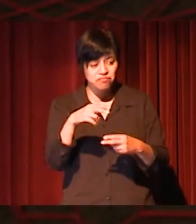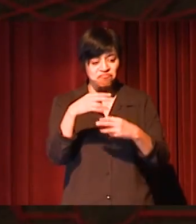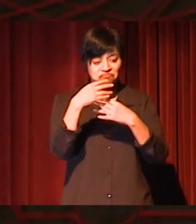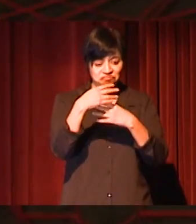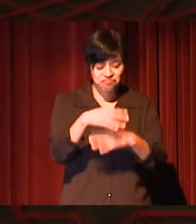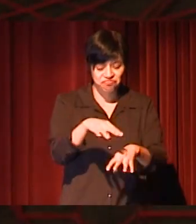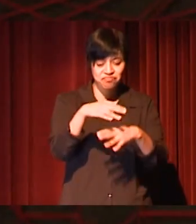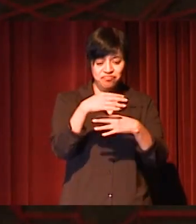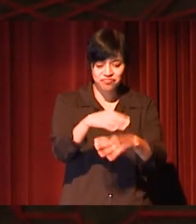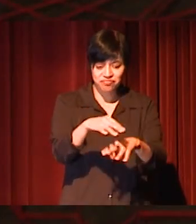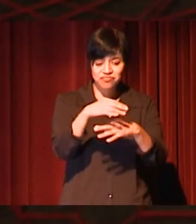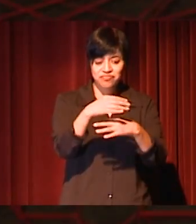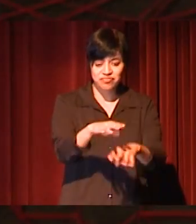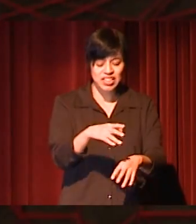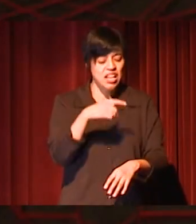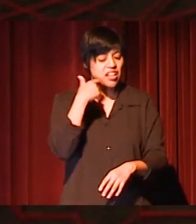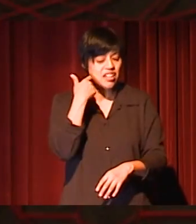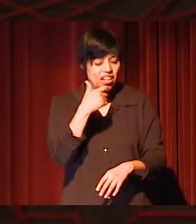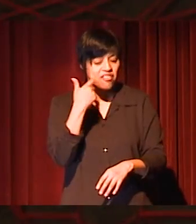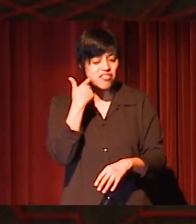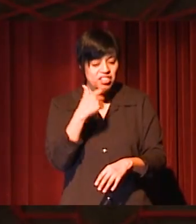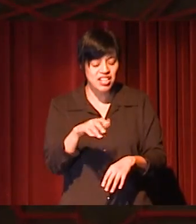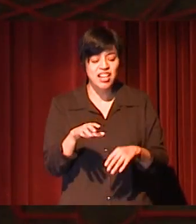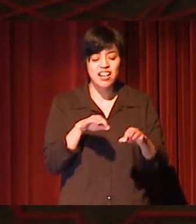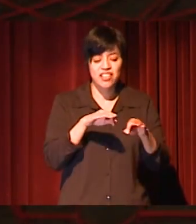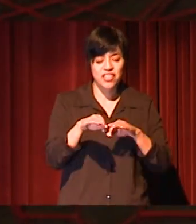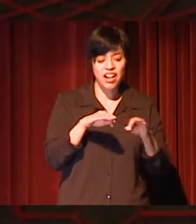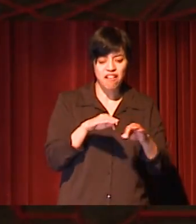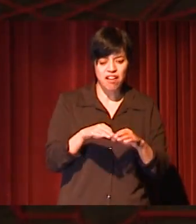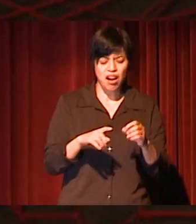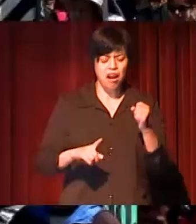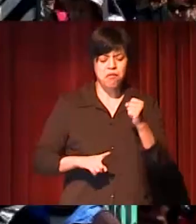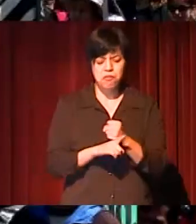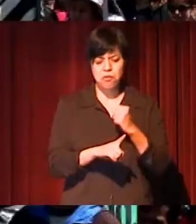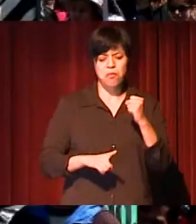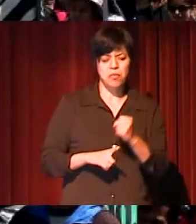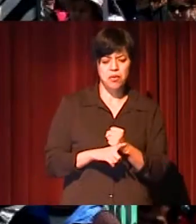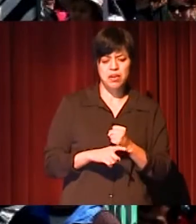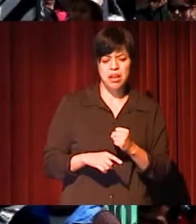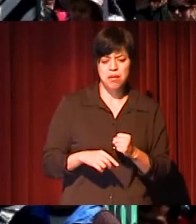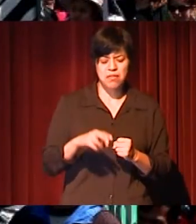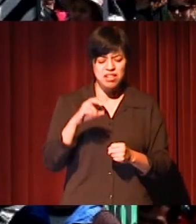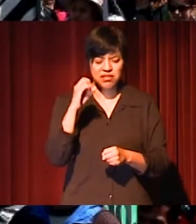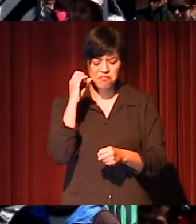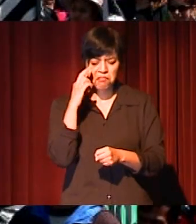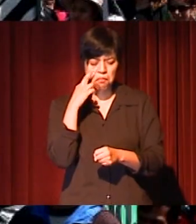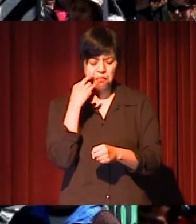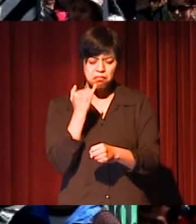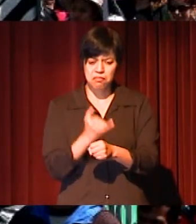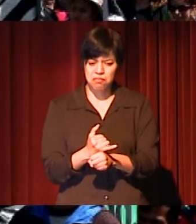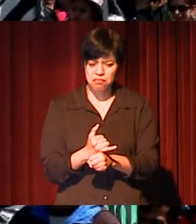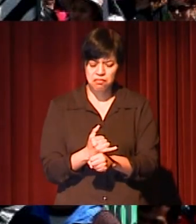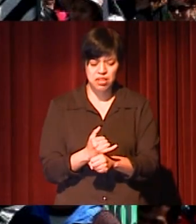como alguien que no quiere hacer su trabajo, conflictivo, irresponsable, que no quiere más que hacer manifestaciones,